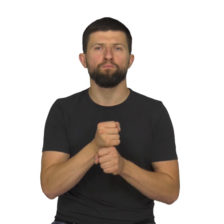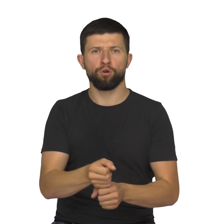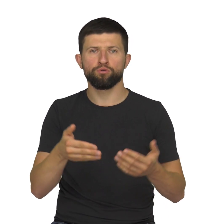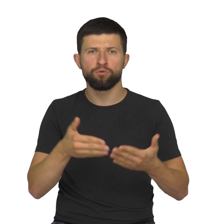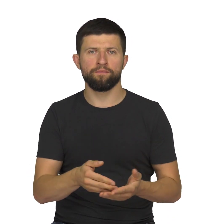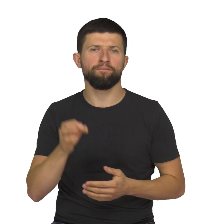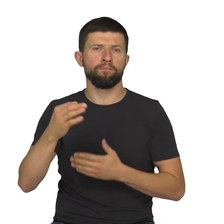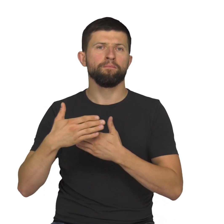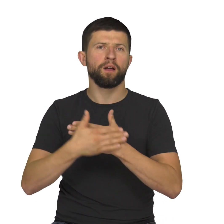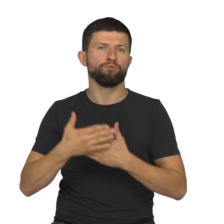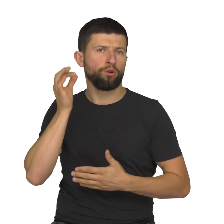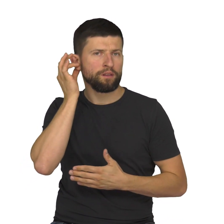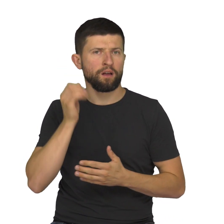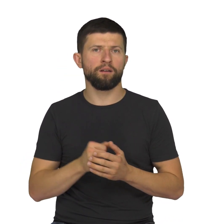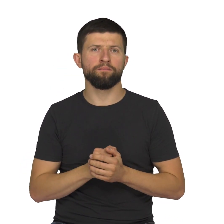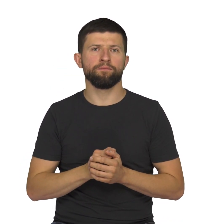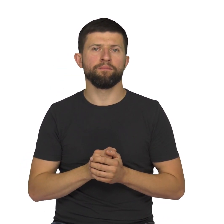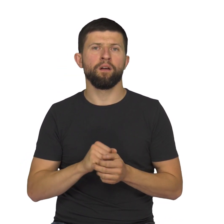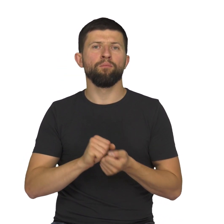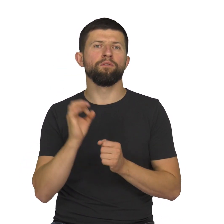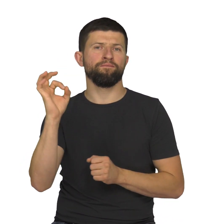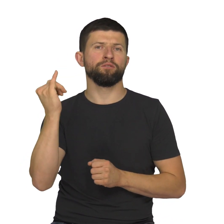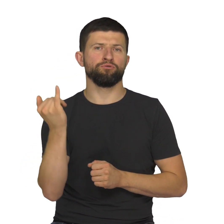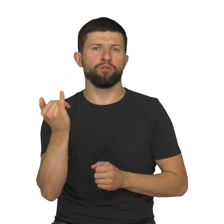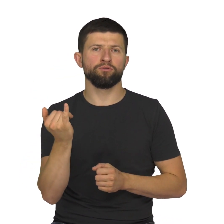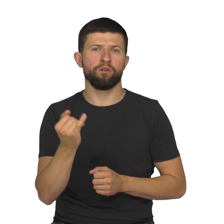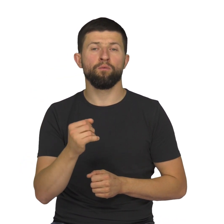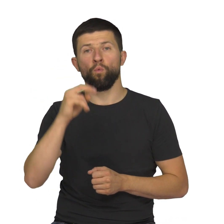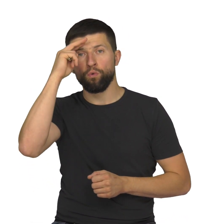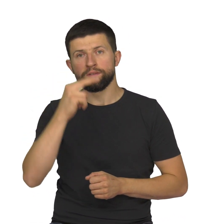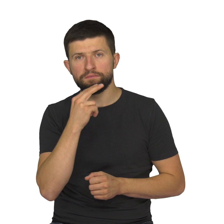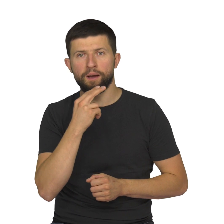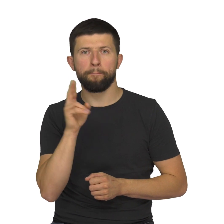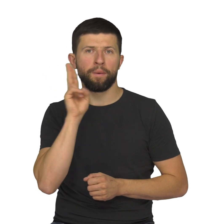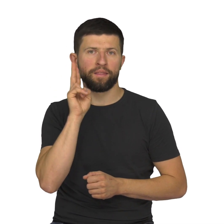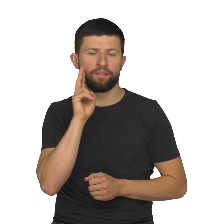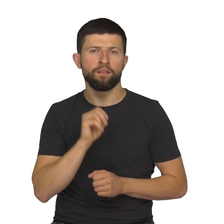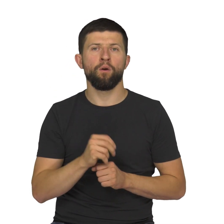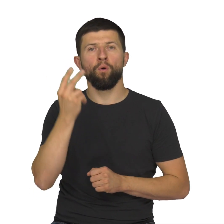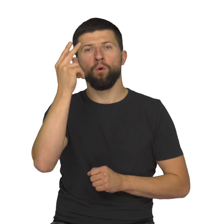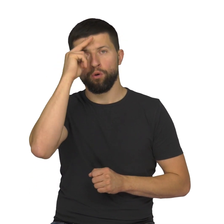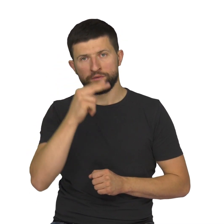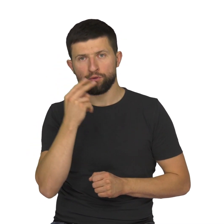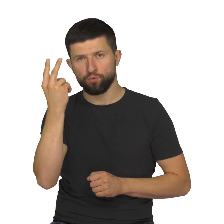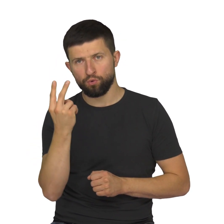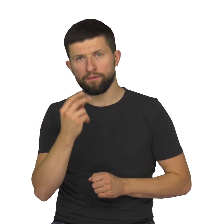i pogrzebu małżonka pracownika lub jego dziecka, ojca, matki, ojczyma